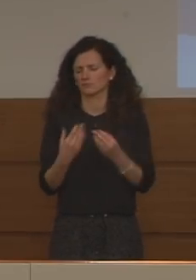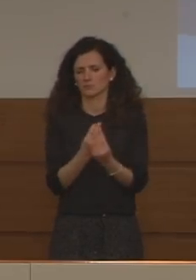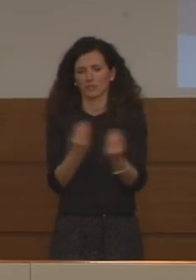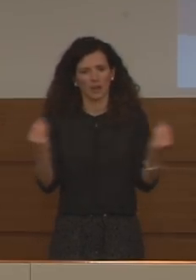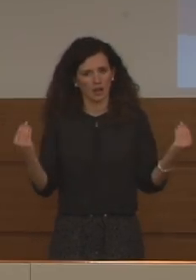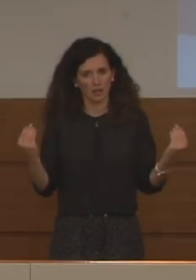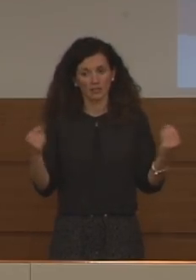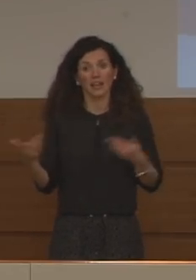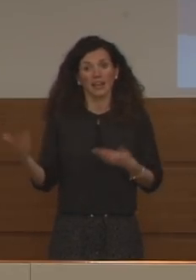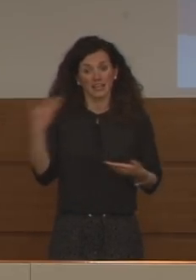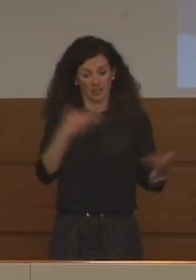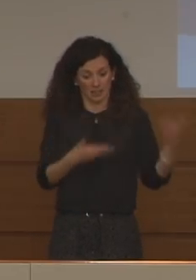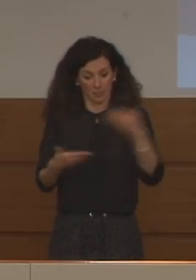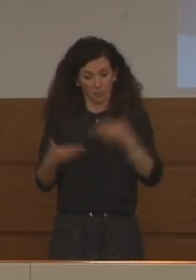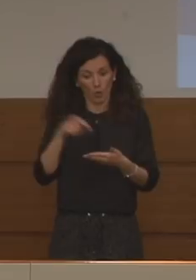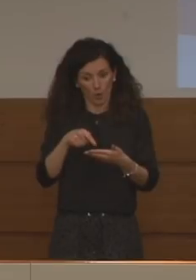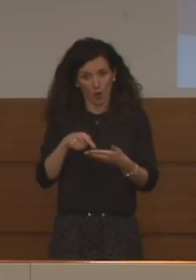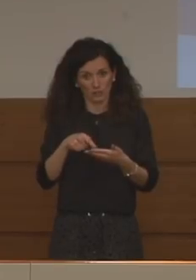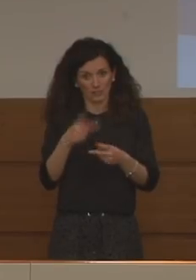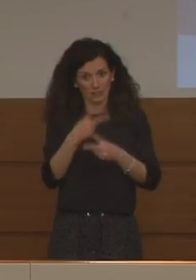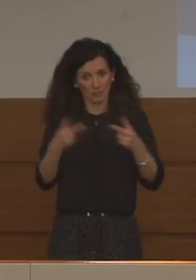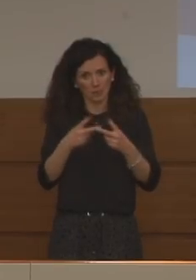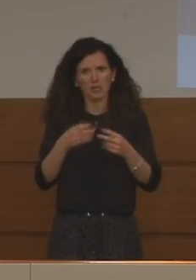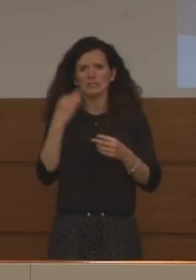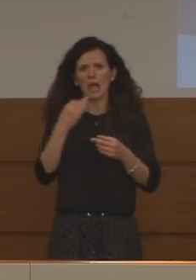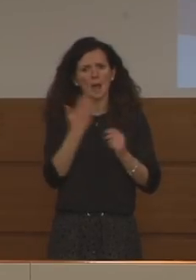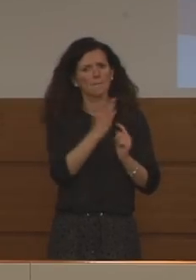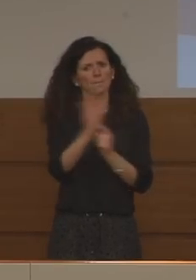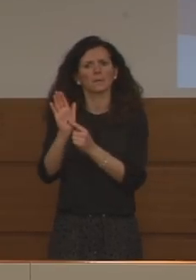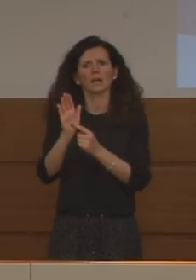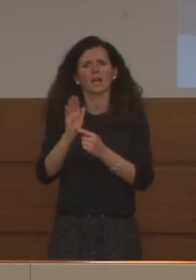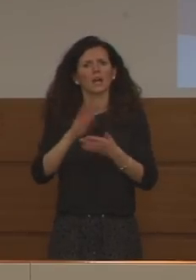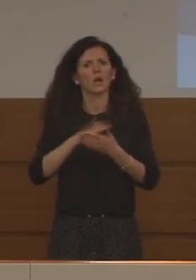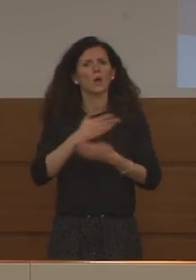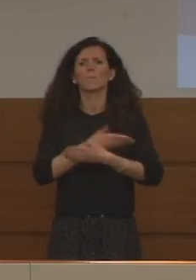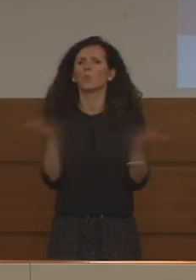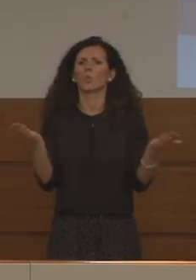pubblicamente. Alcune di queste probabilmente poi dimostreranno una certa